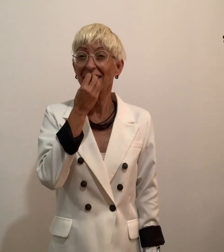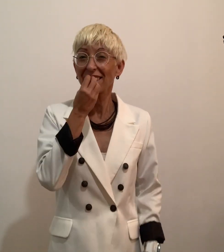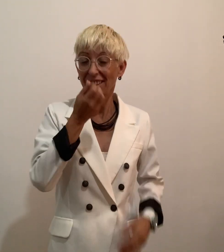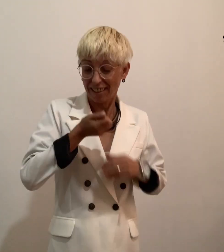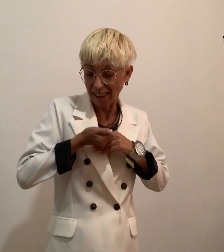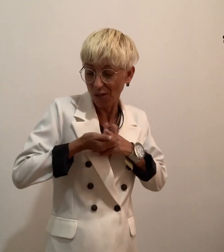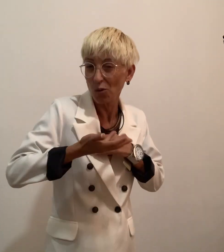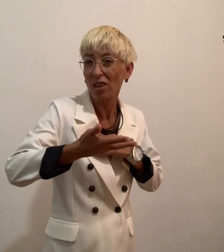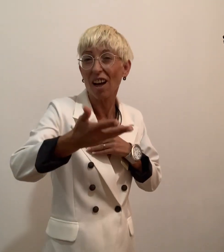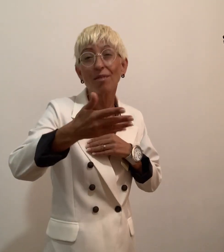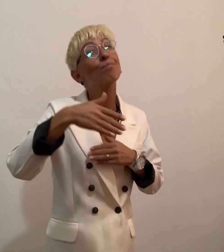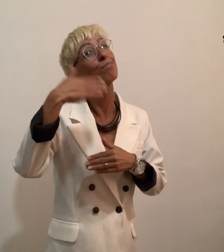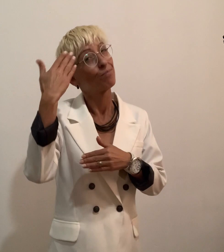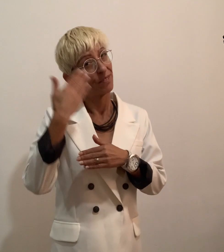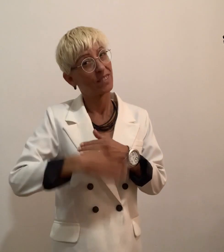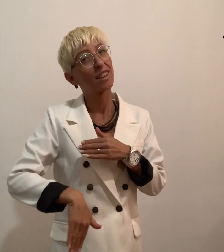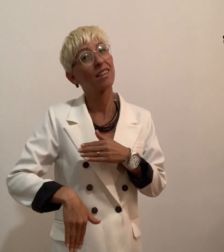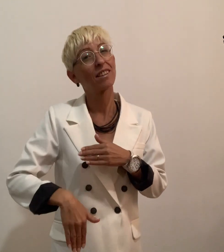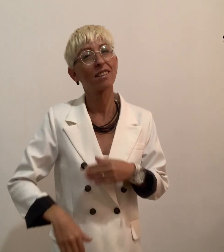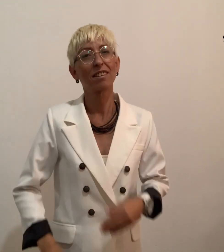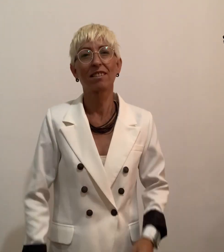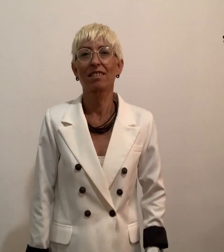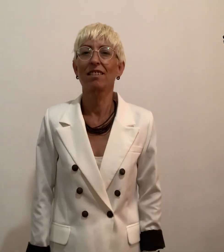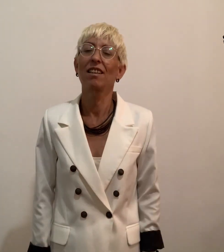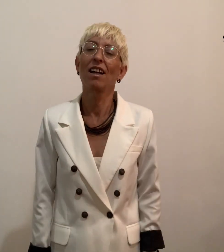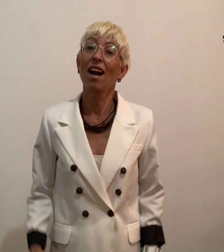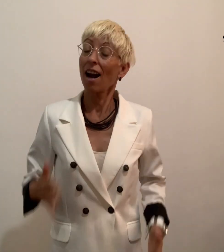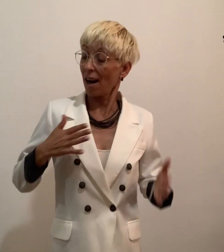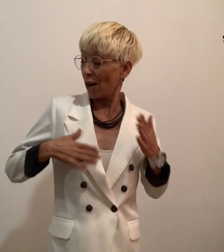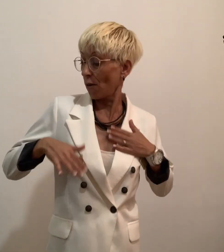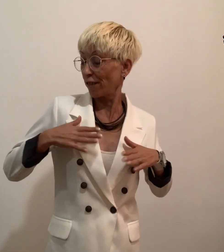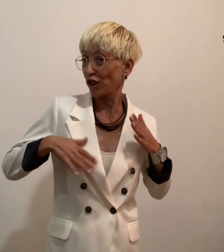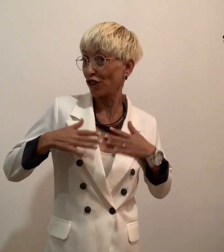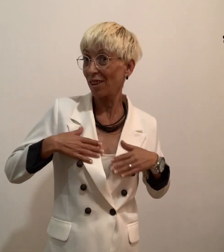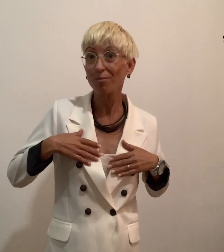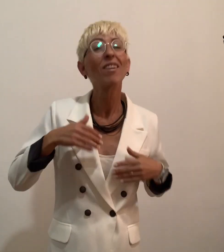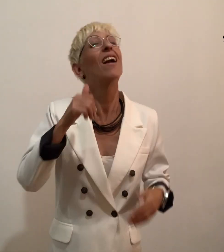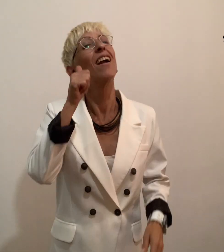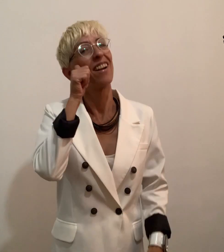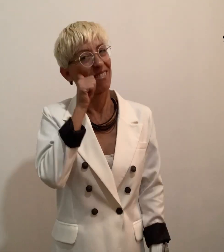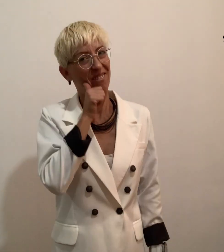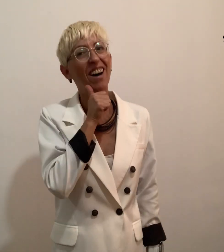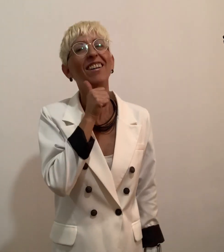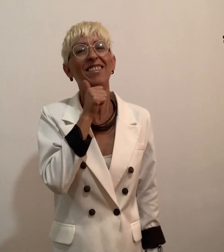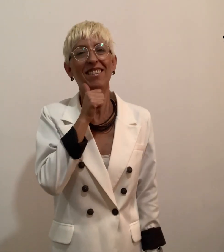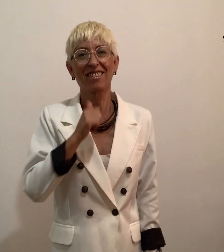סעודה מפסקת לובשים לבן